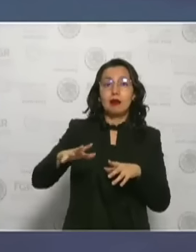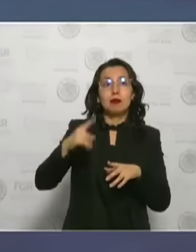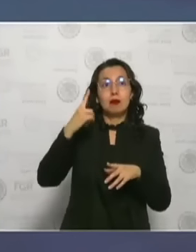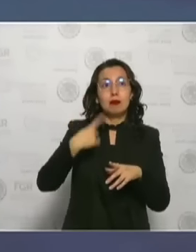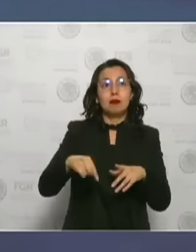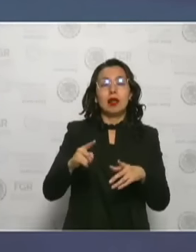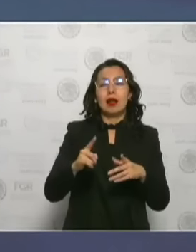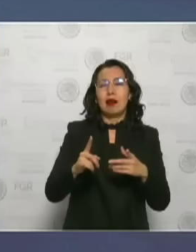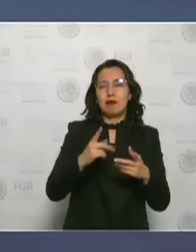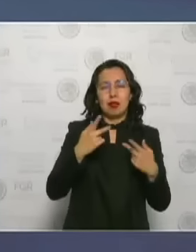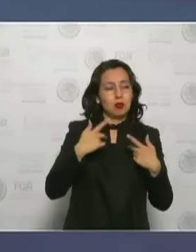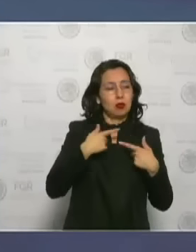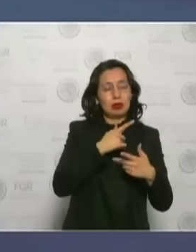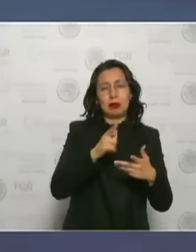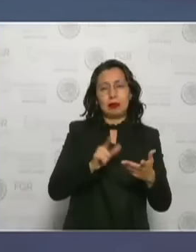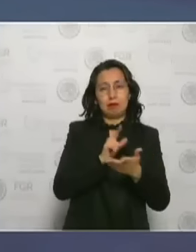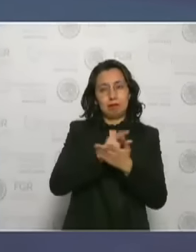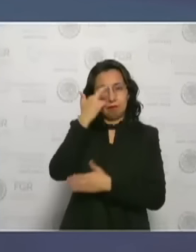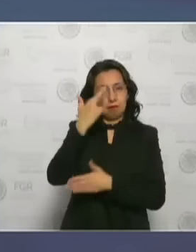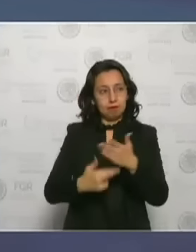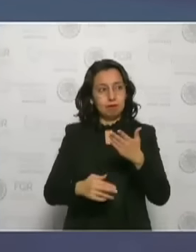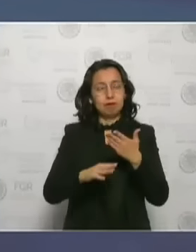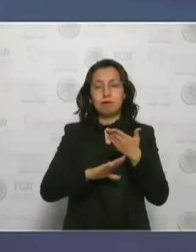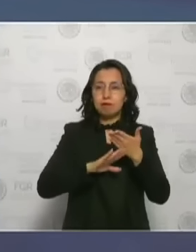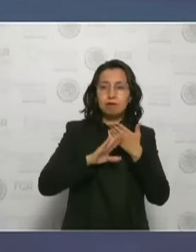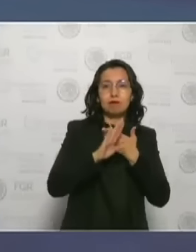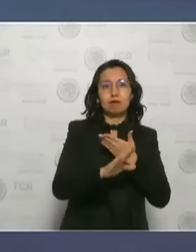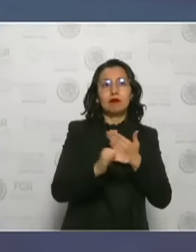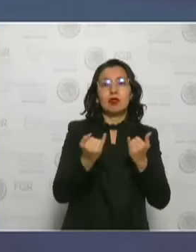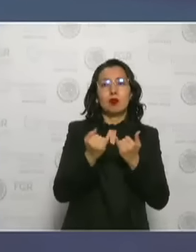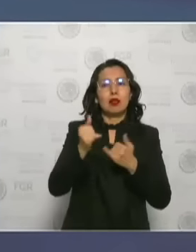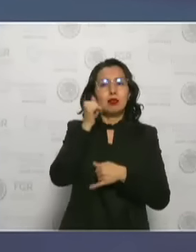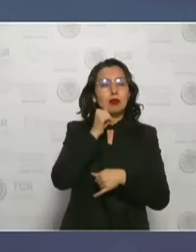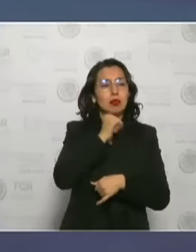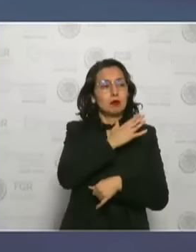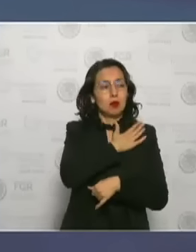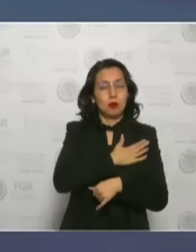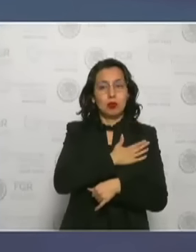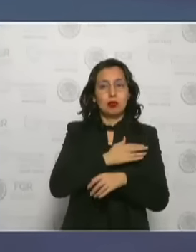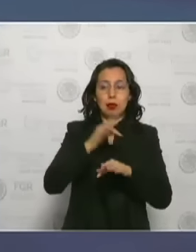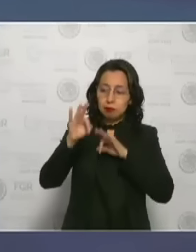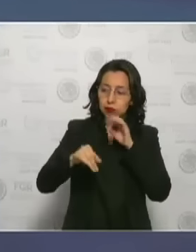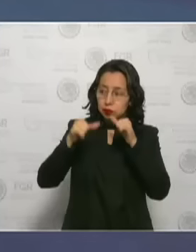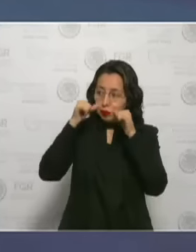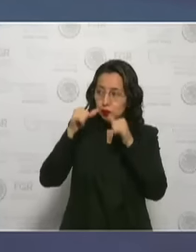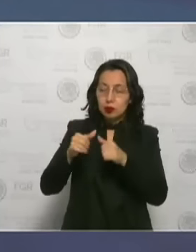la delincuencia y procuración de justicia. Es importante mencionar que la coordinación con